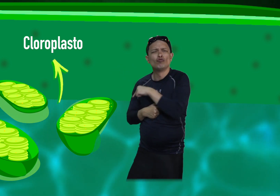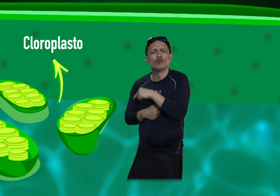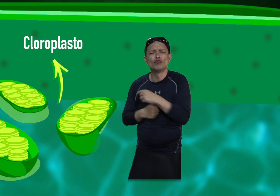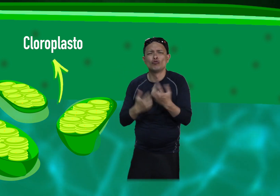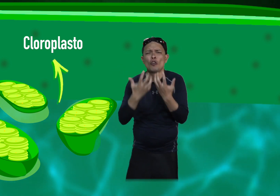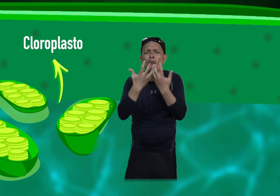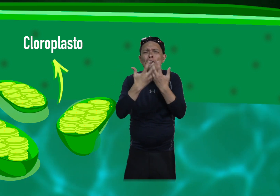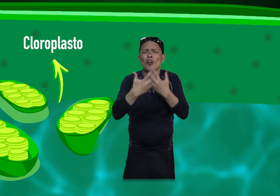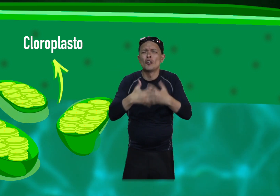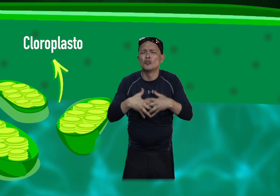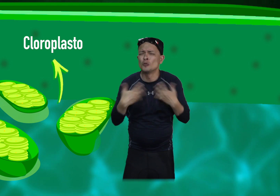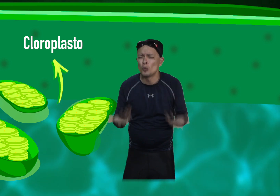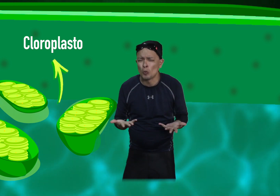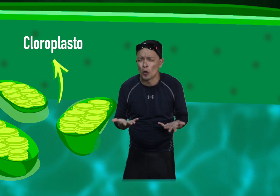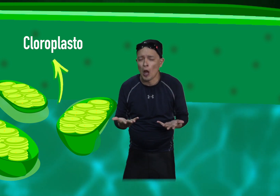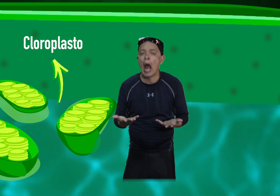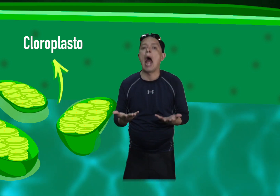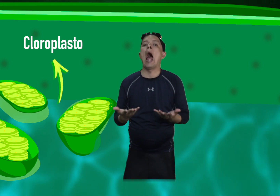¿Y cuál es su función?